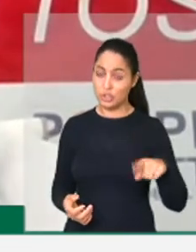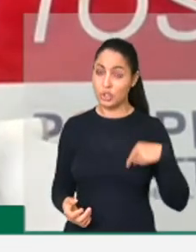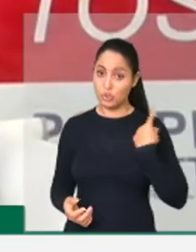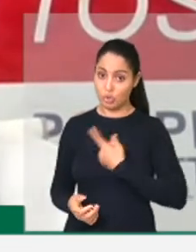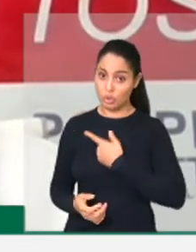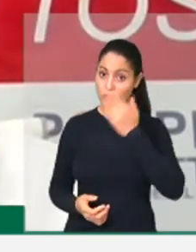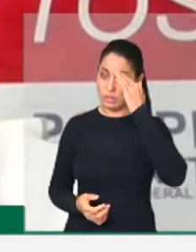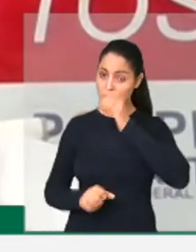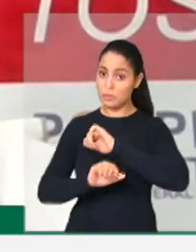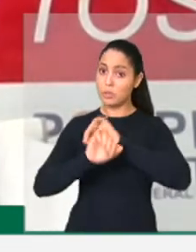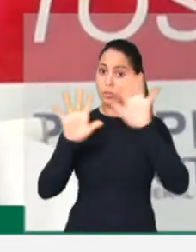CORREÇÕES NESSA QUESTÃO DOS FUNDOS CONSTITUCIONAIS NO QUE